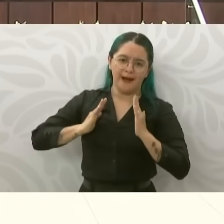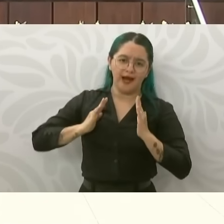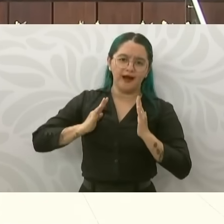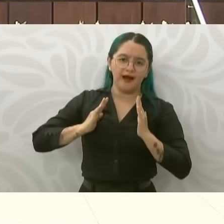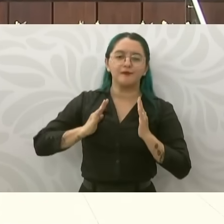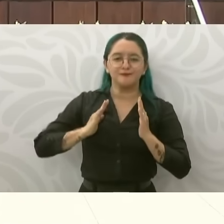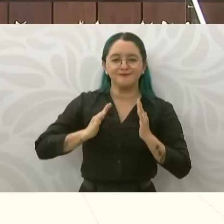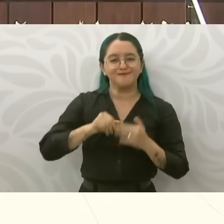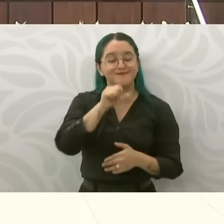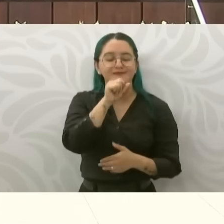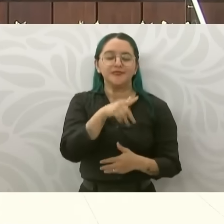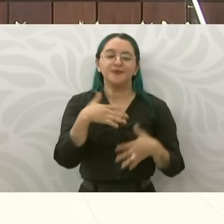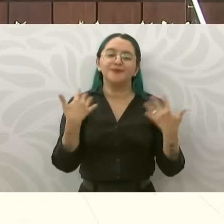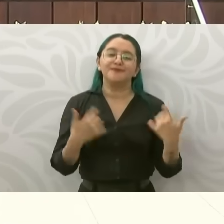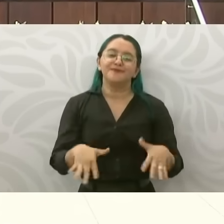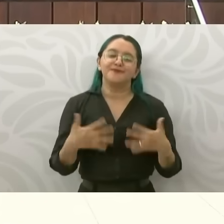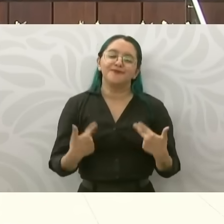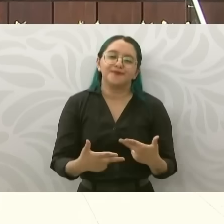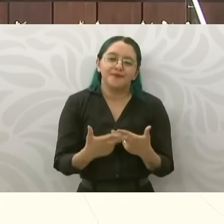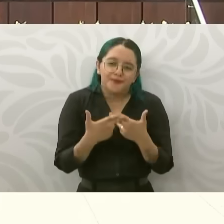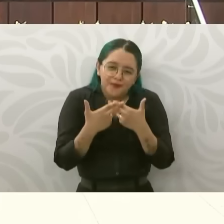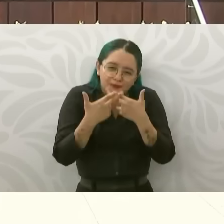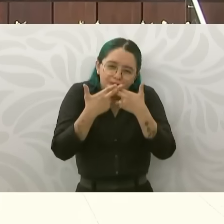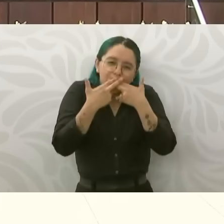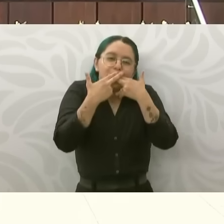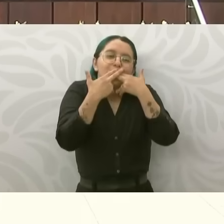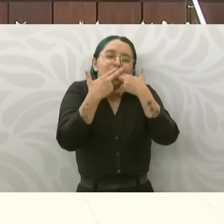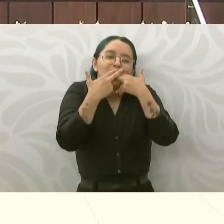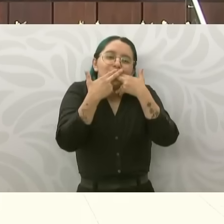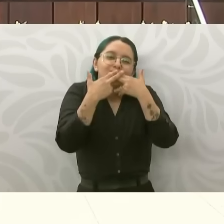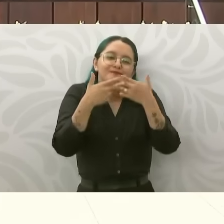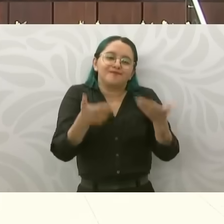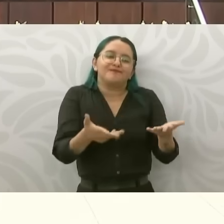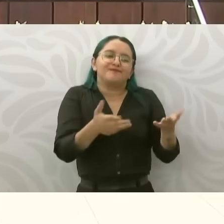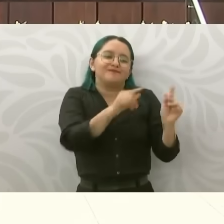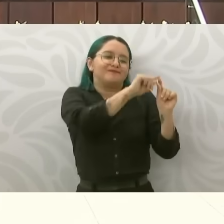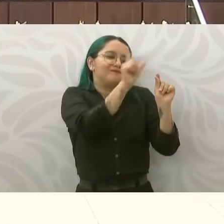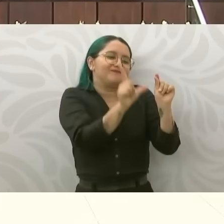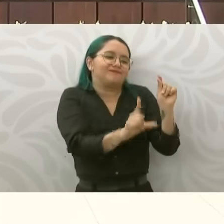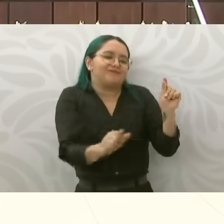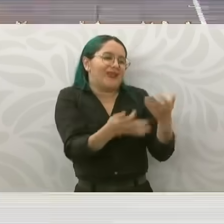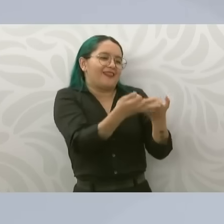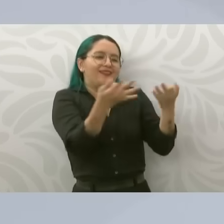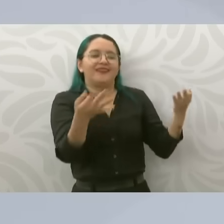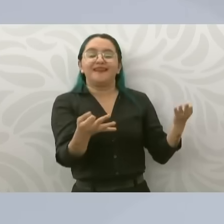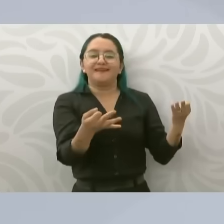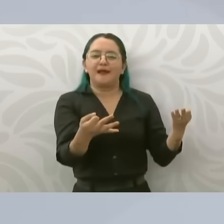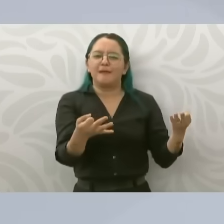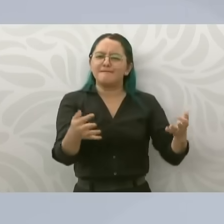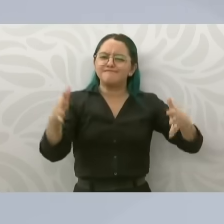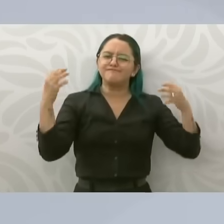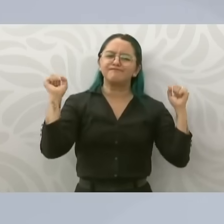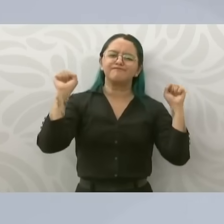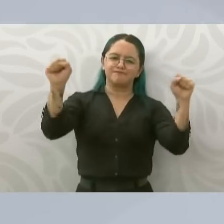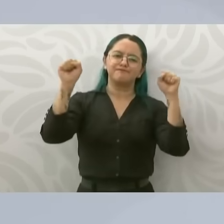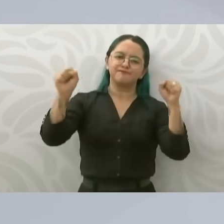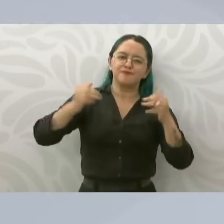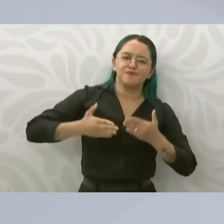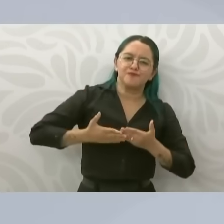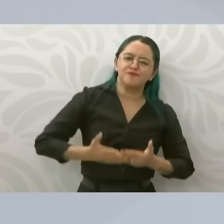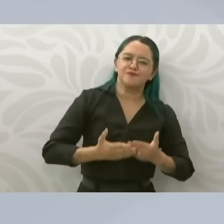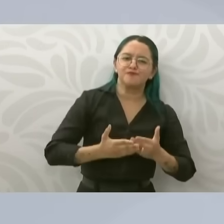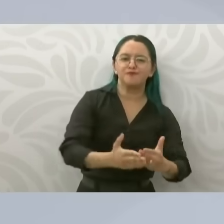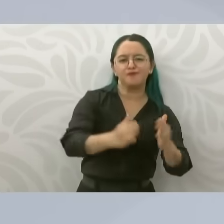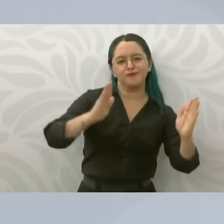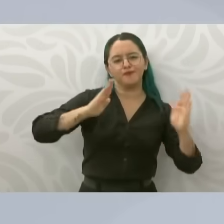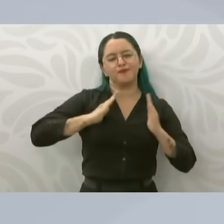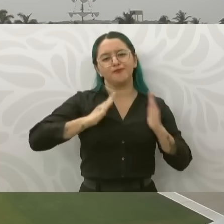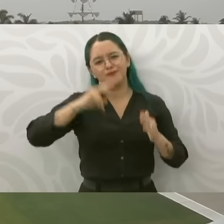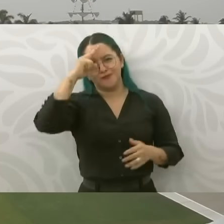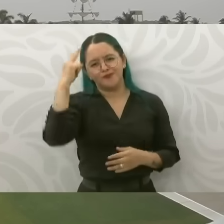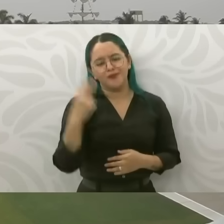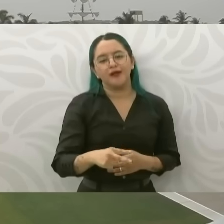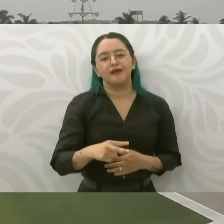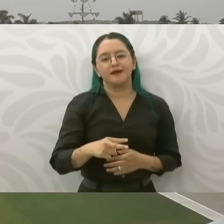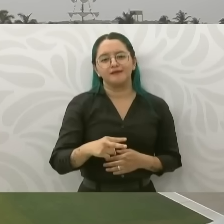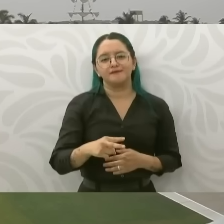el glorioso y bendito pueblo de México que viva la Marina Armada de México que vivan las fuerzas